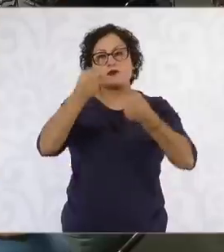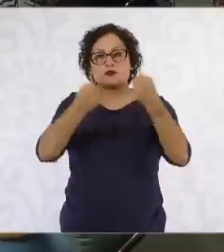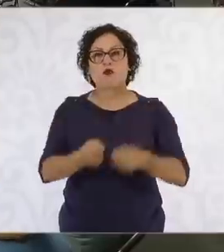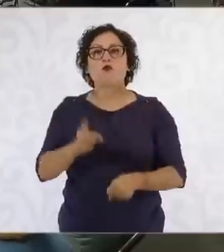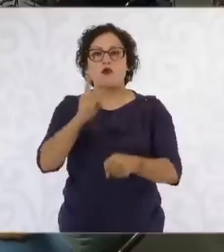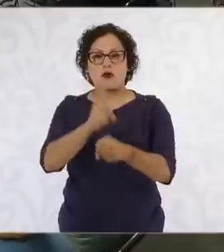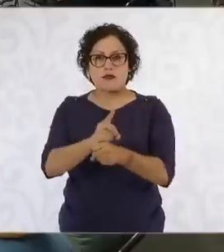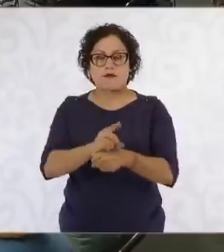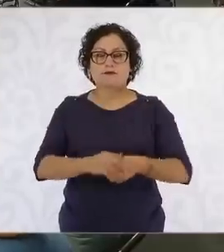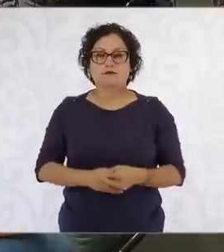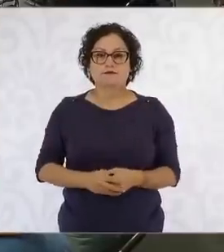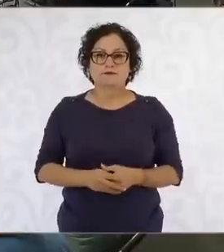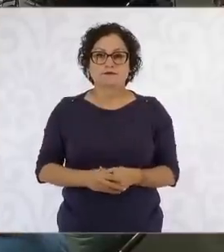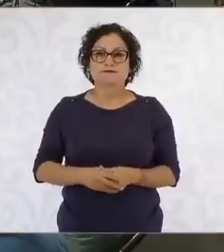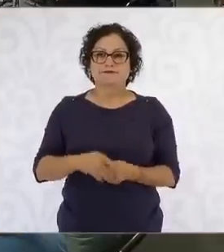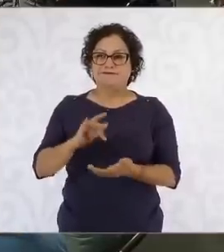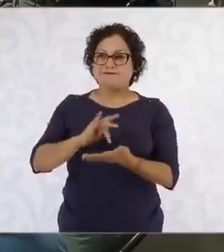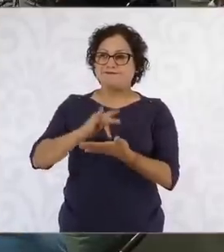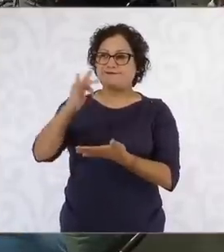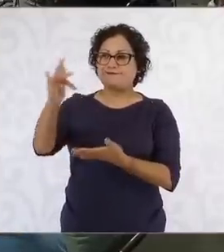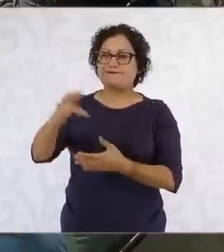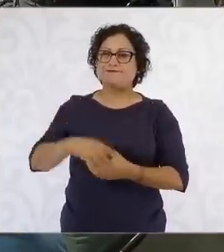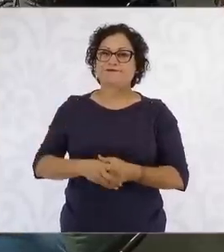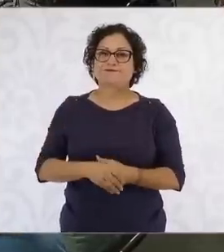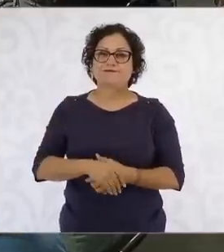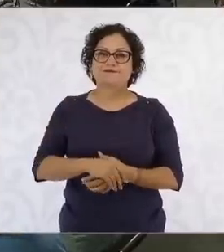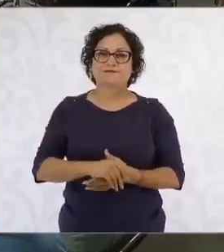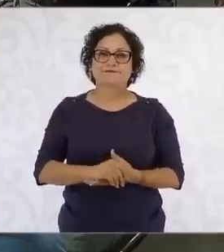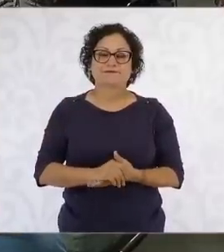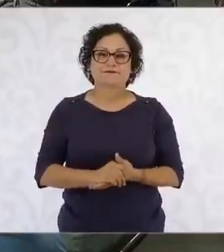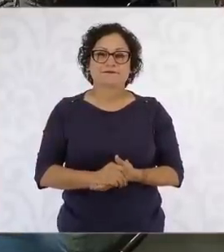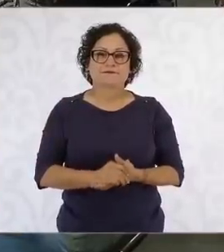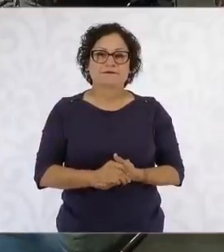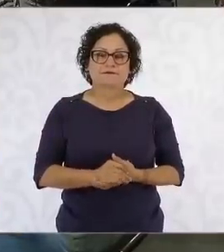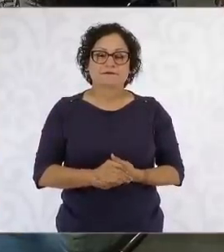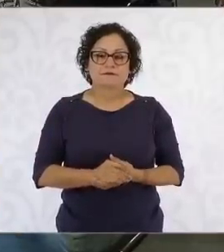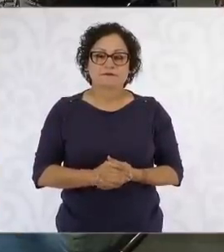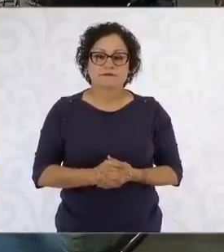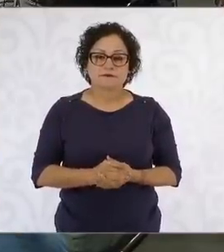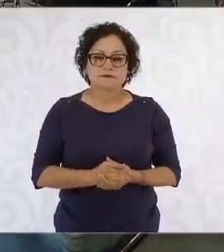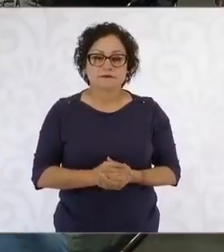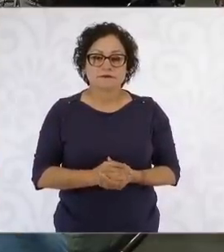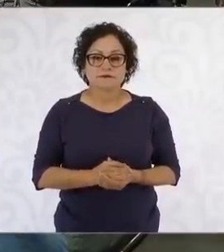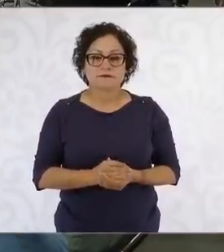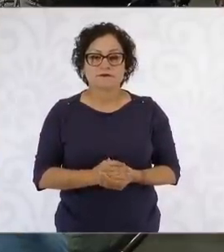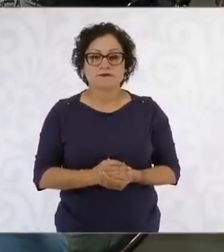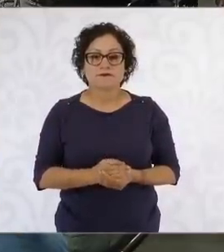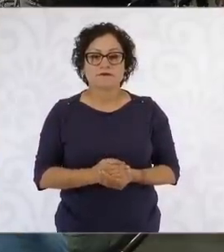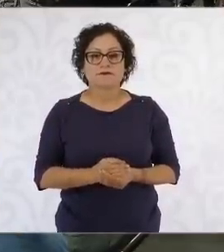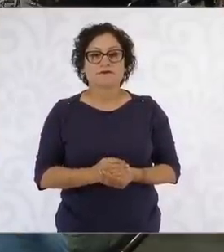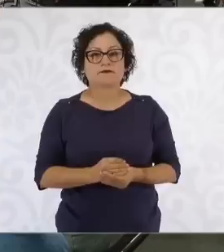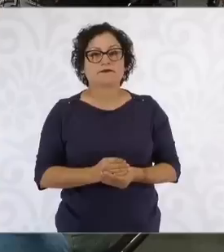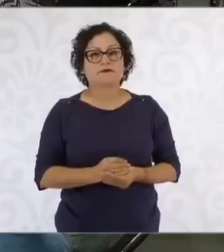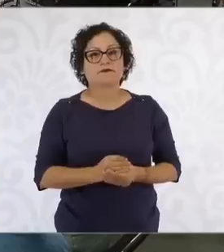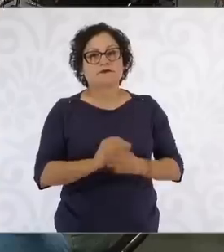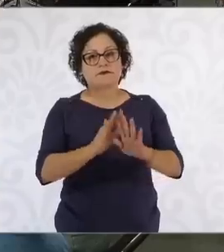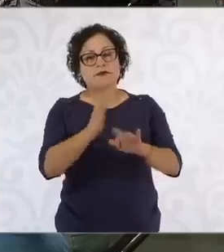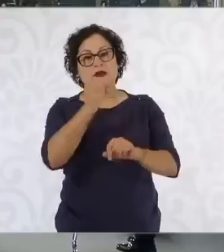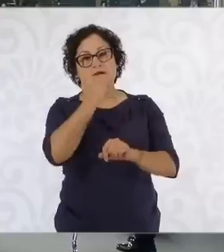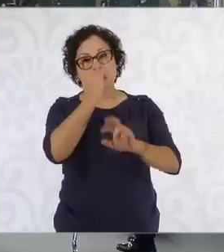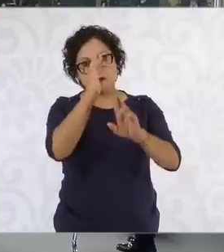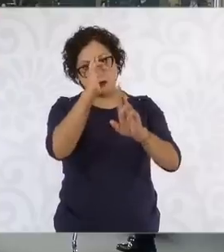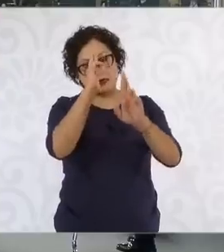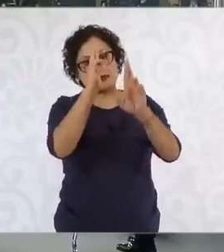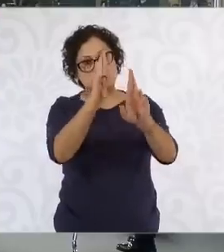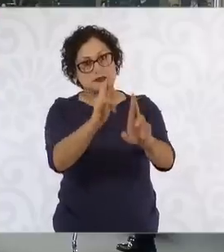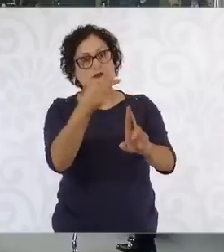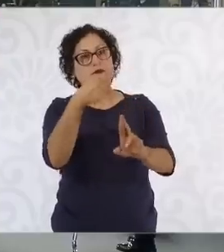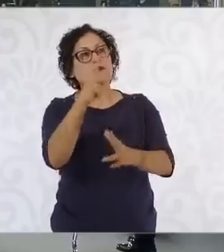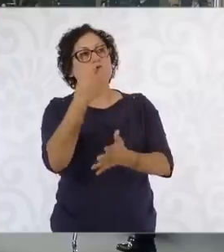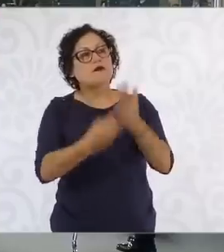gracias todo respeto faltó el tema de los productores de caña y está